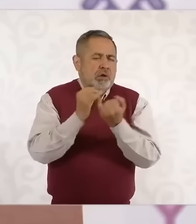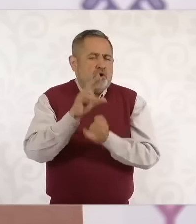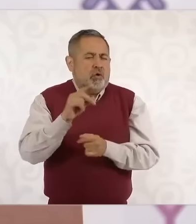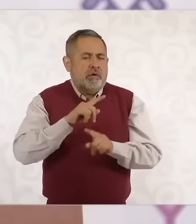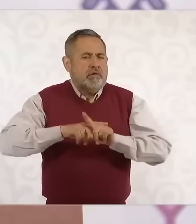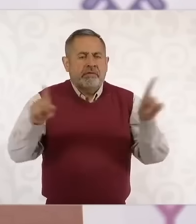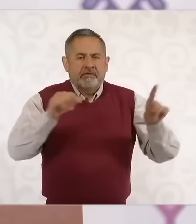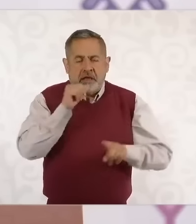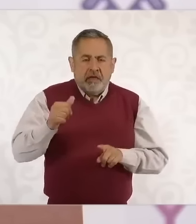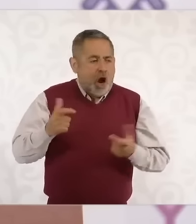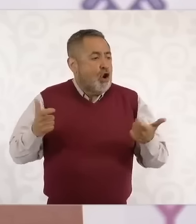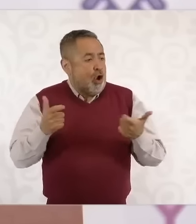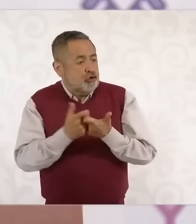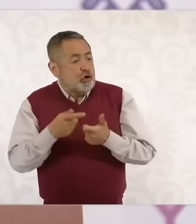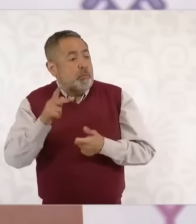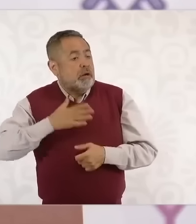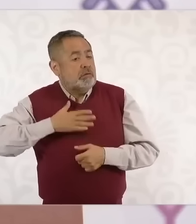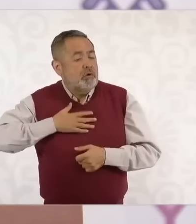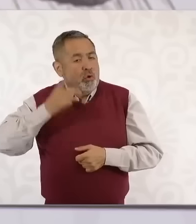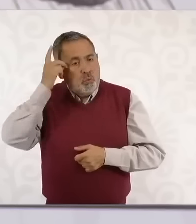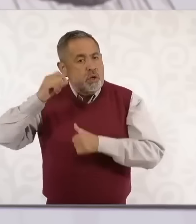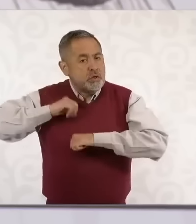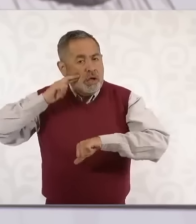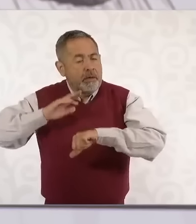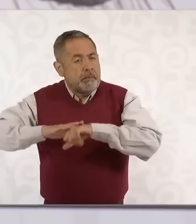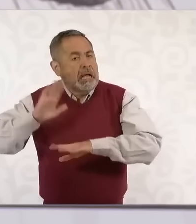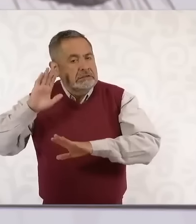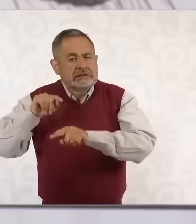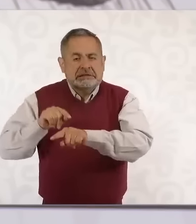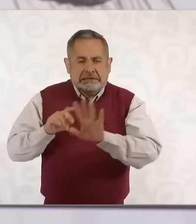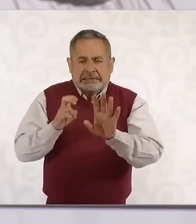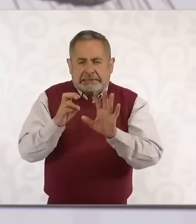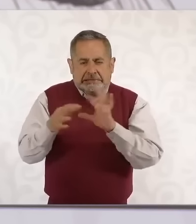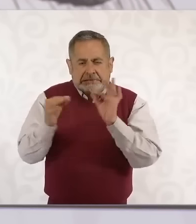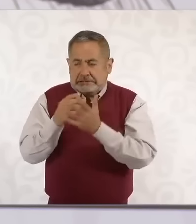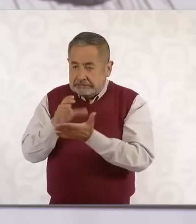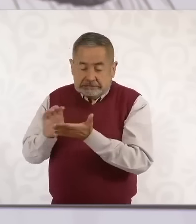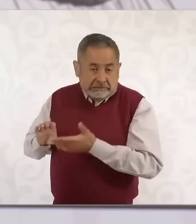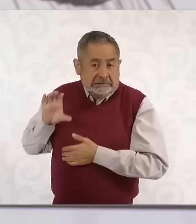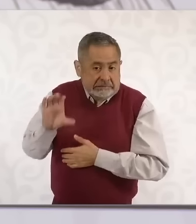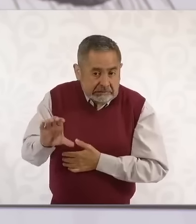concesiones y algunas inversiones privadas, eso es solamente en infraestructura, pero hay